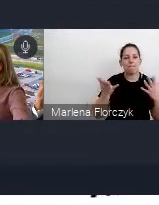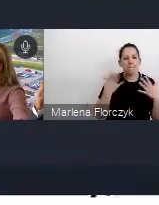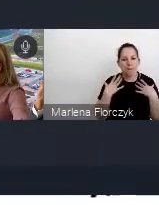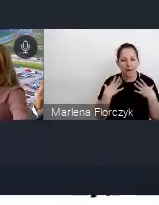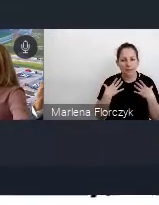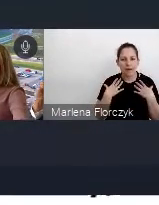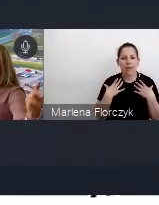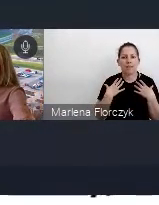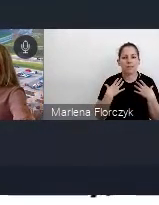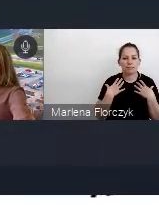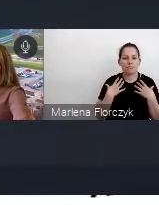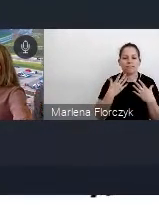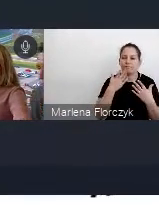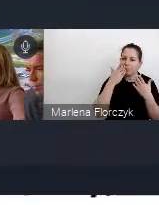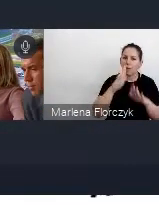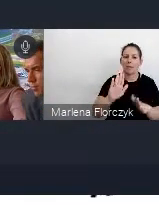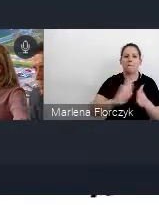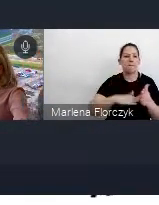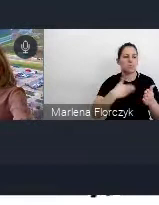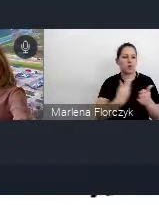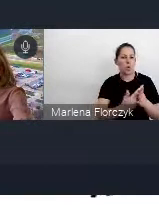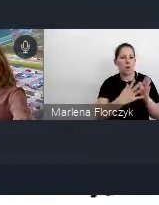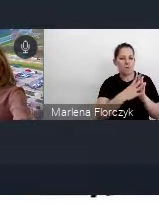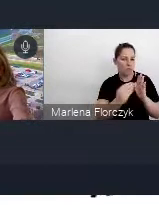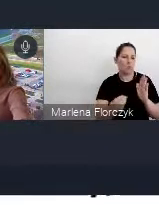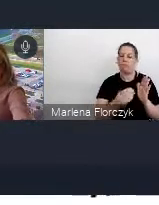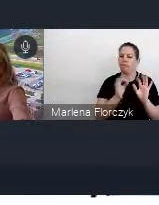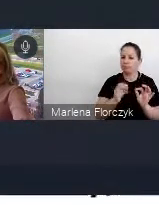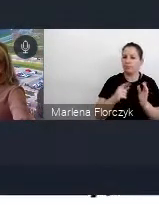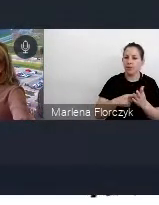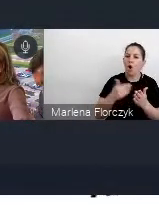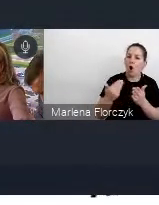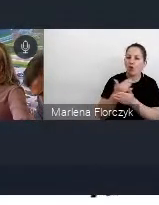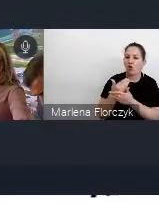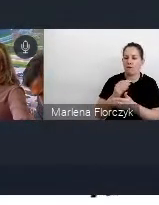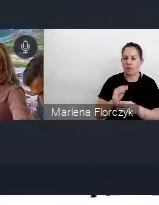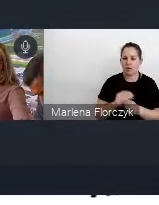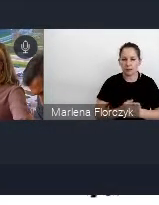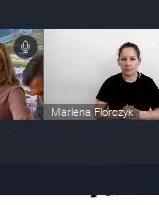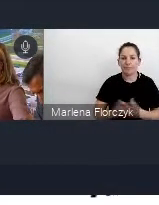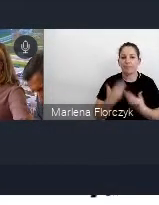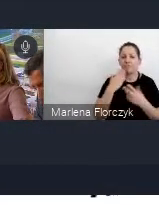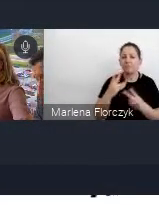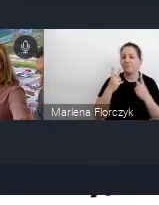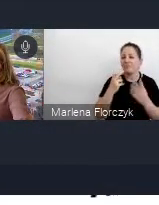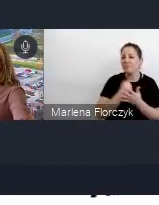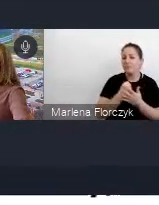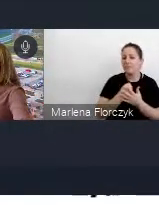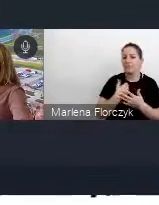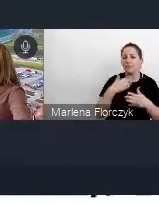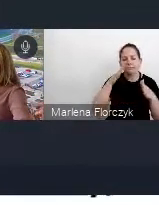świeciły przykładem i były odnowione. Bardzo ważna rzecz, na którą stawiamy, to edukacja.